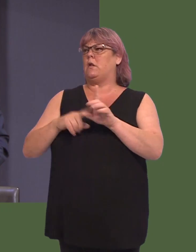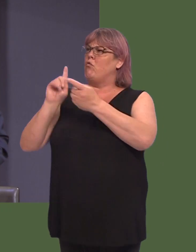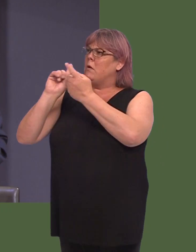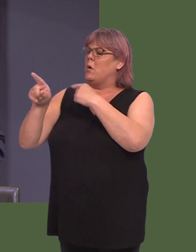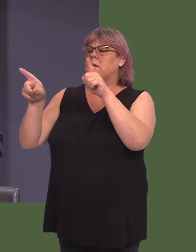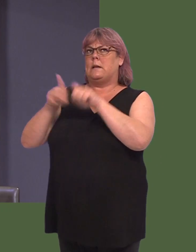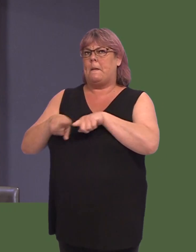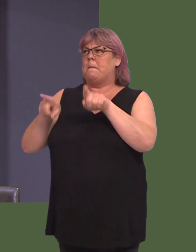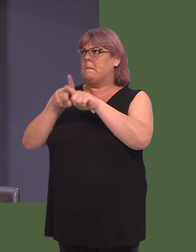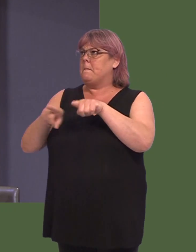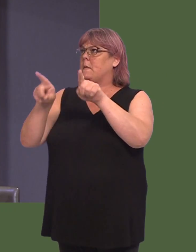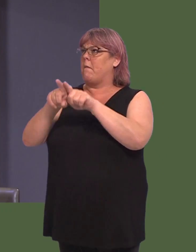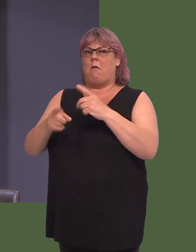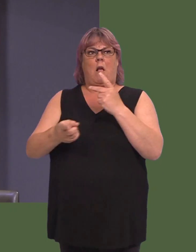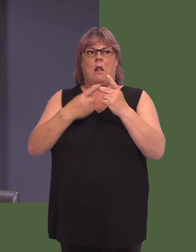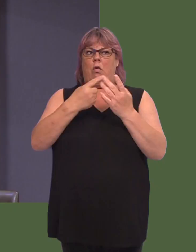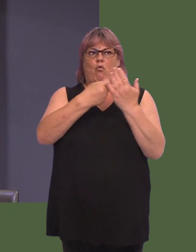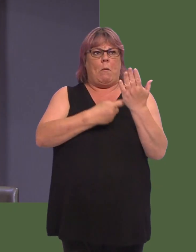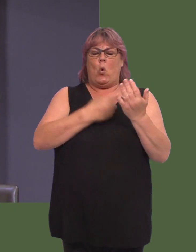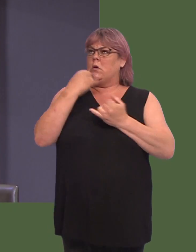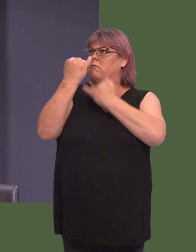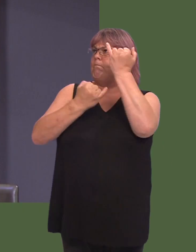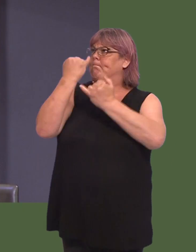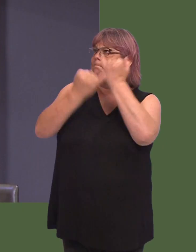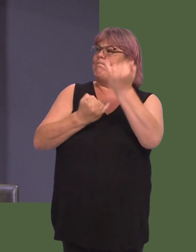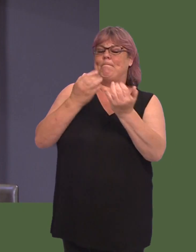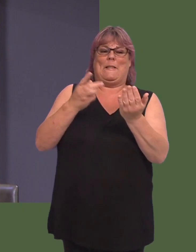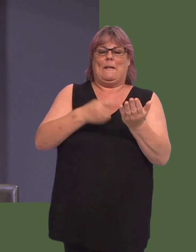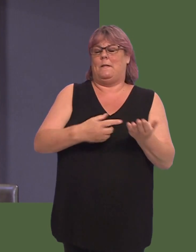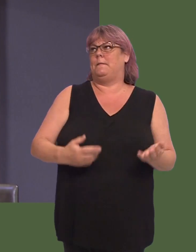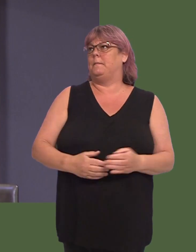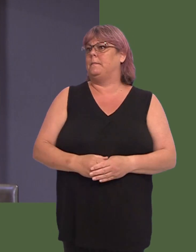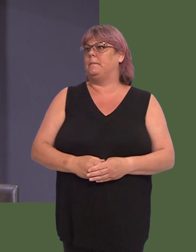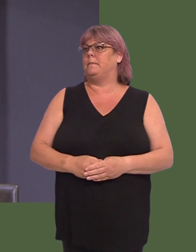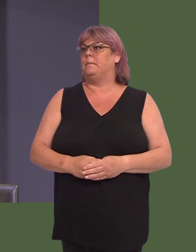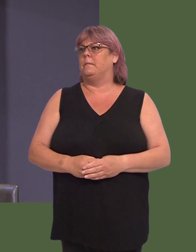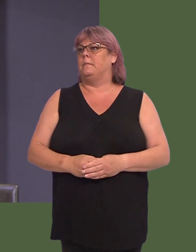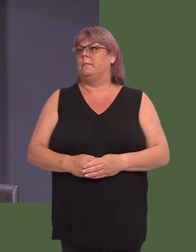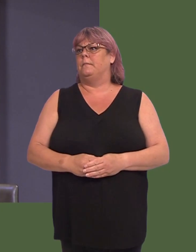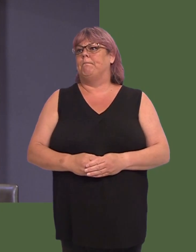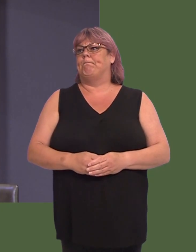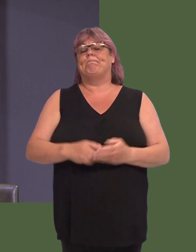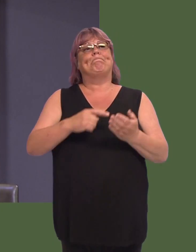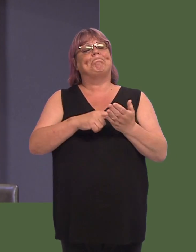Mae e, wrth gwrs, yn anghenfil o fwrdd iechyd, onid yw e; y corff cyhoeddus mwyaf, yn sicr y bwrdd iechyd mwyaf, sydd gennym ni yng Nghymru.